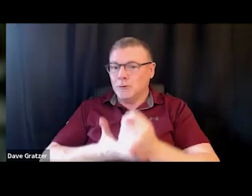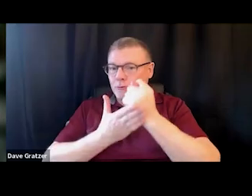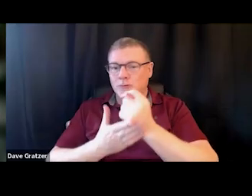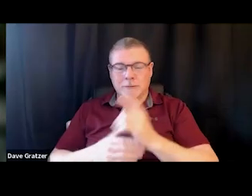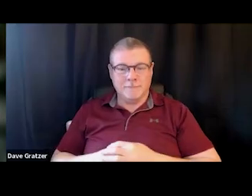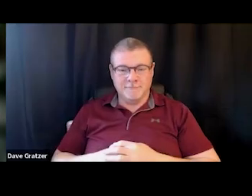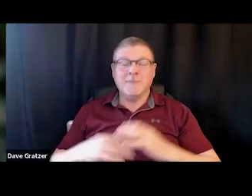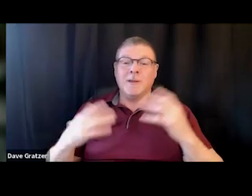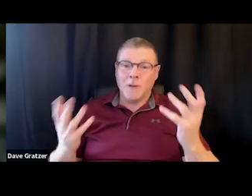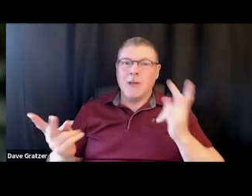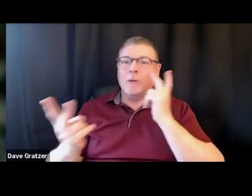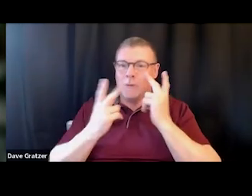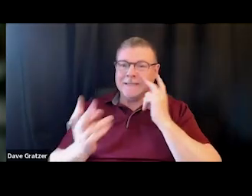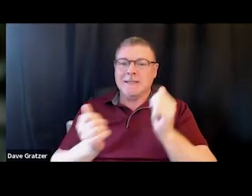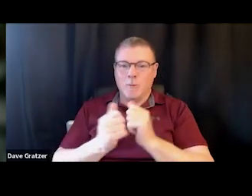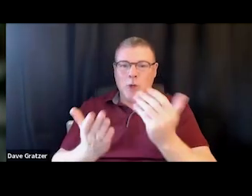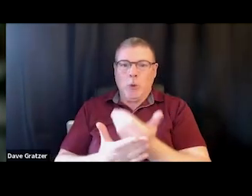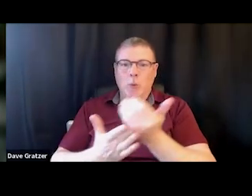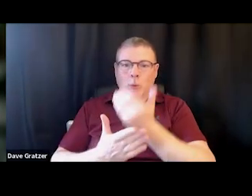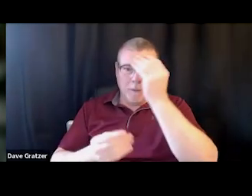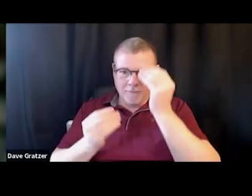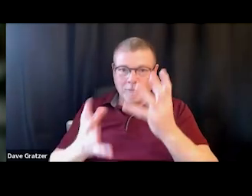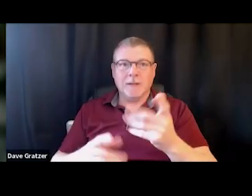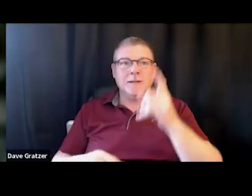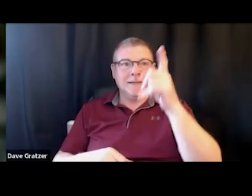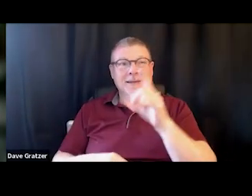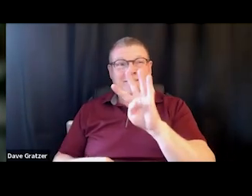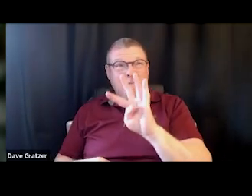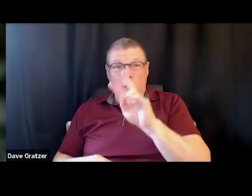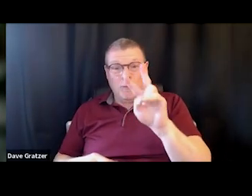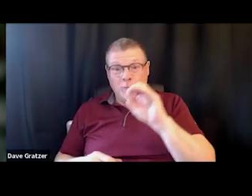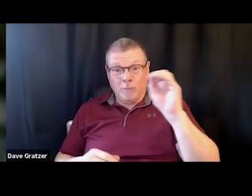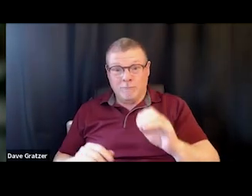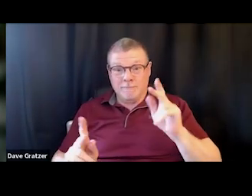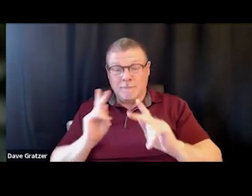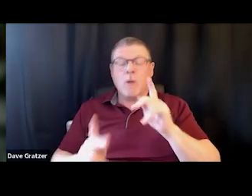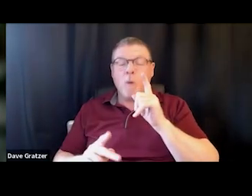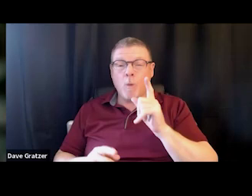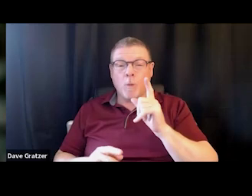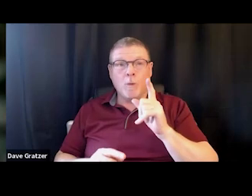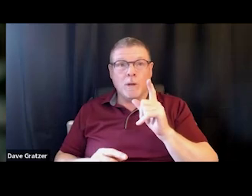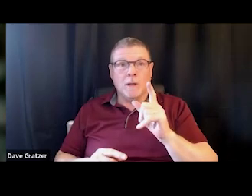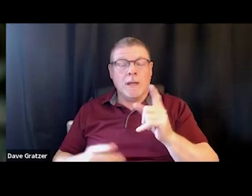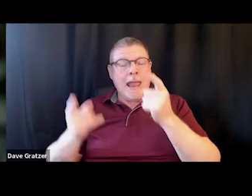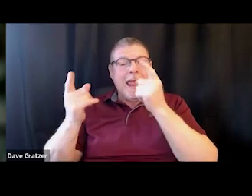Vemos en los datos que el 42 % de las personas que han indicado que han sufrido una LCT